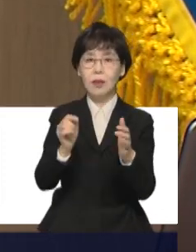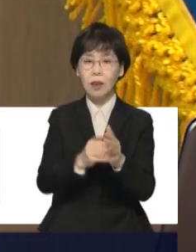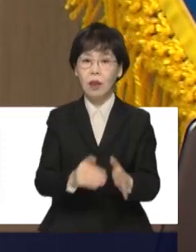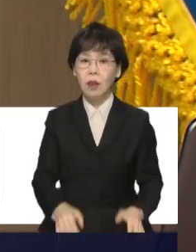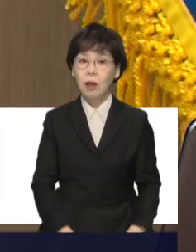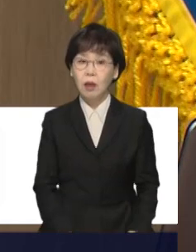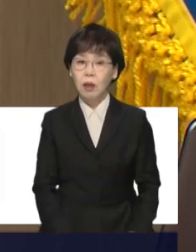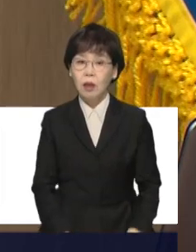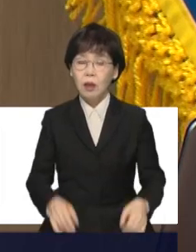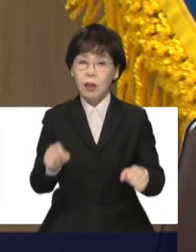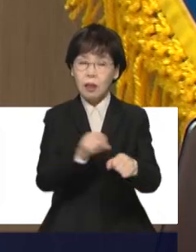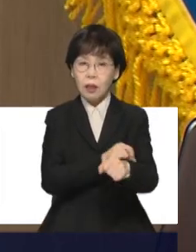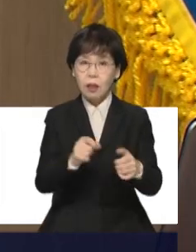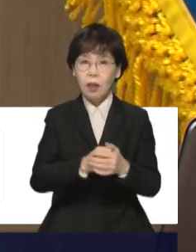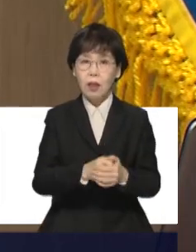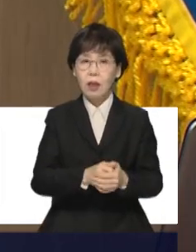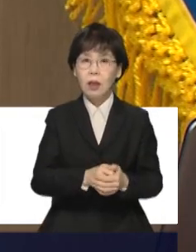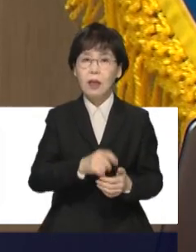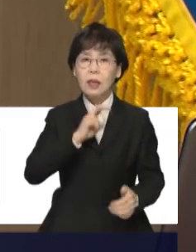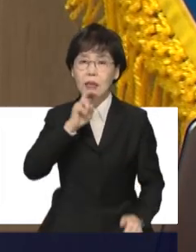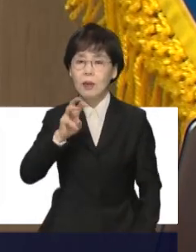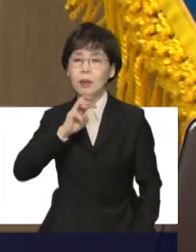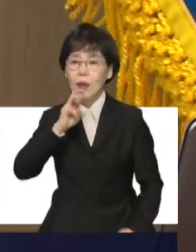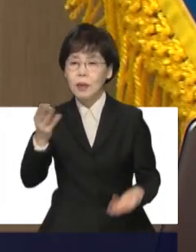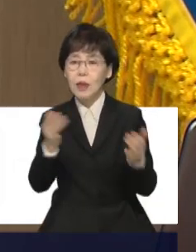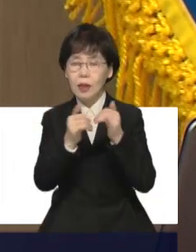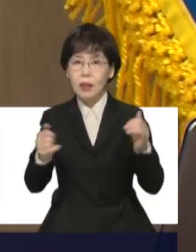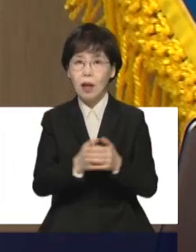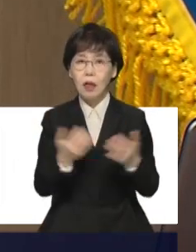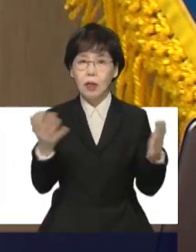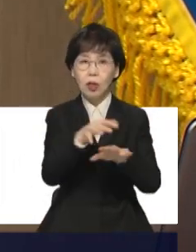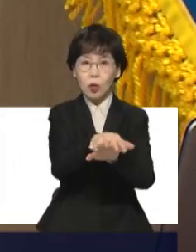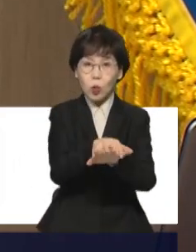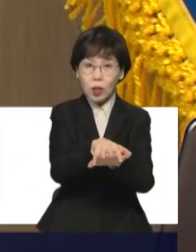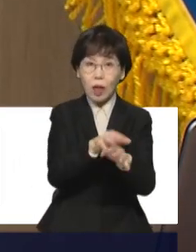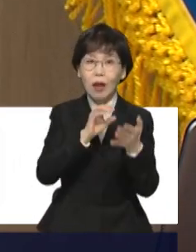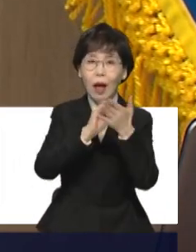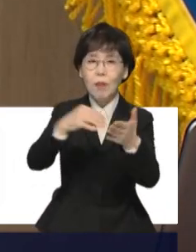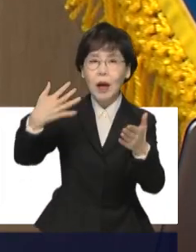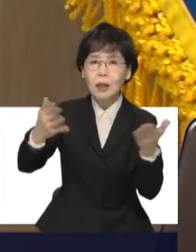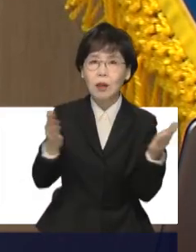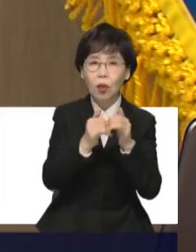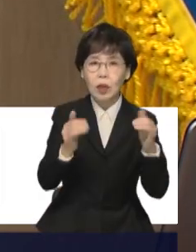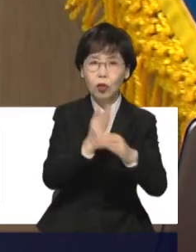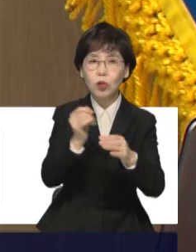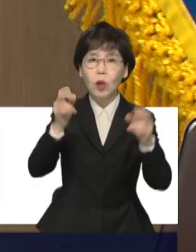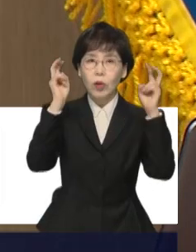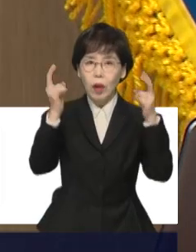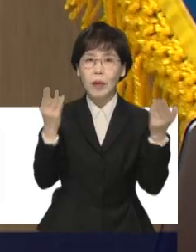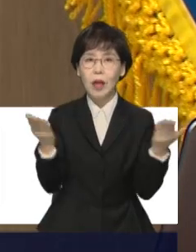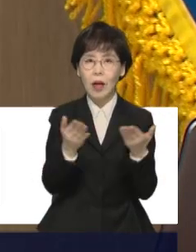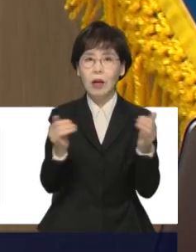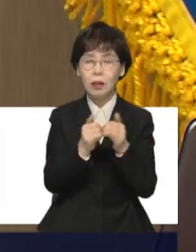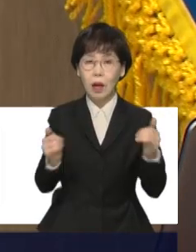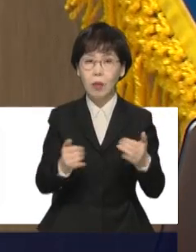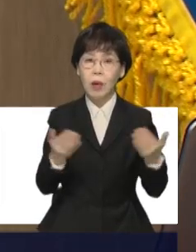지시해 놨습니다. 특히 MZ 근로자, 노조 미가입 근로자, 중소기업 근로자 등 노동약자와 폭넓게 소통하겠습니다.